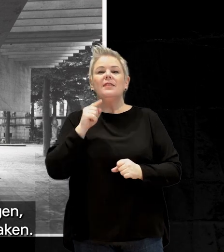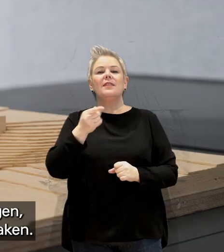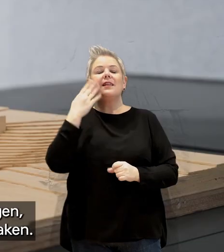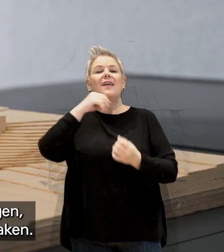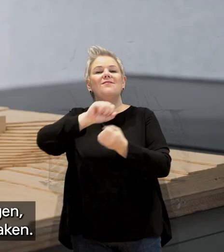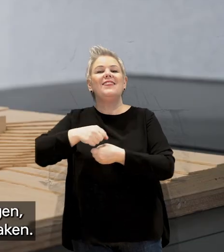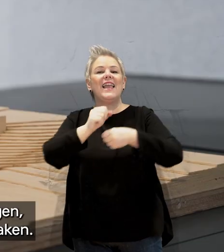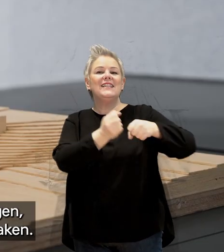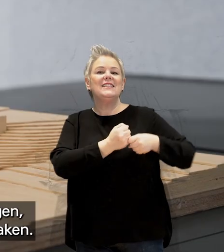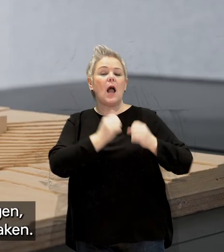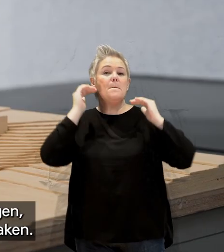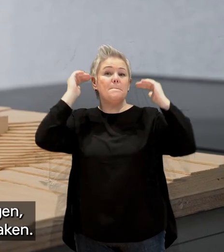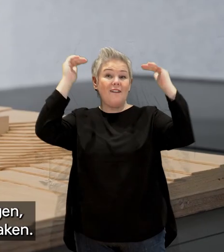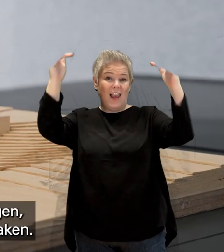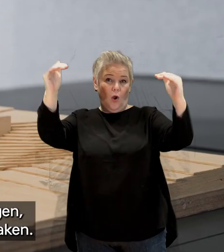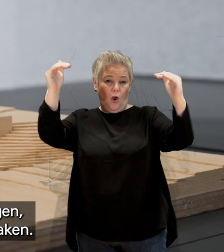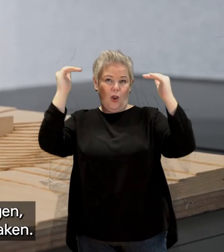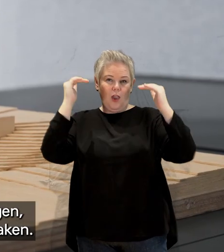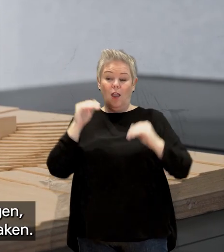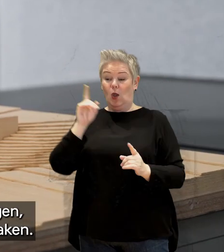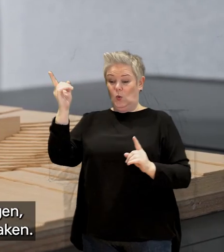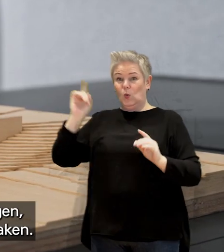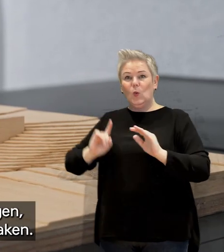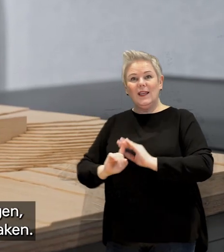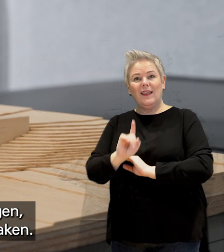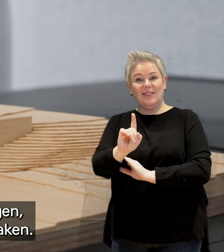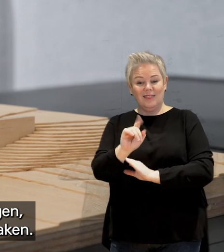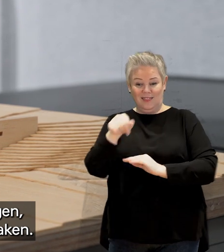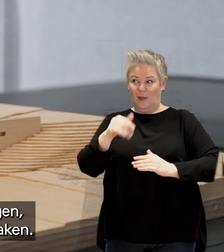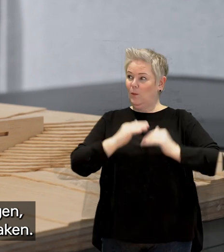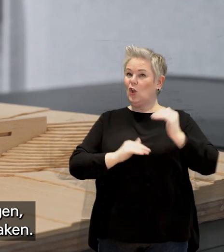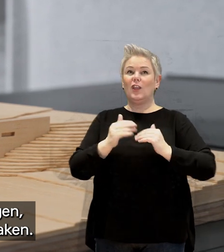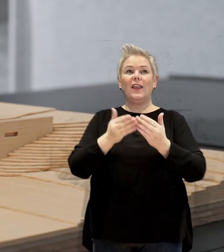Du går inn i Venezia-bygningen, og den kler deg på en måte naken.